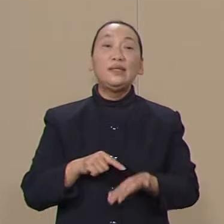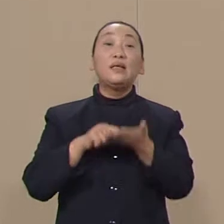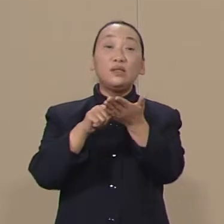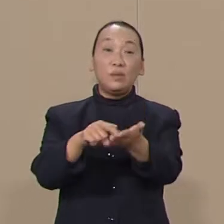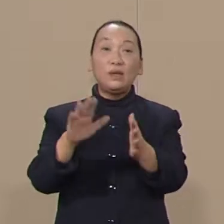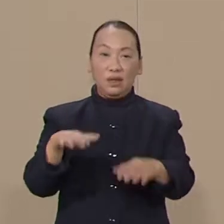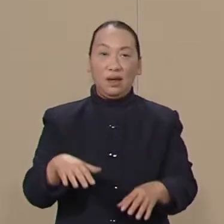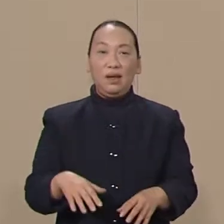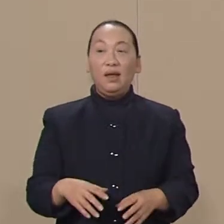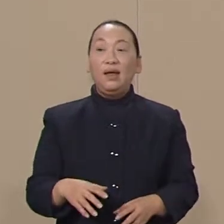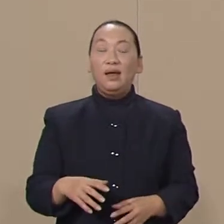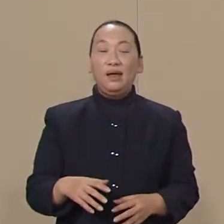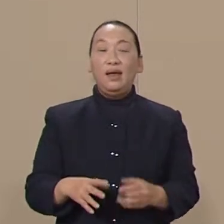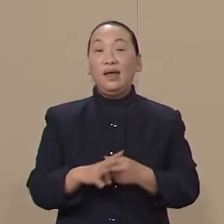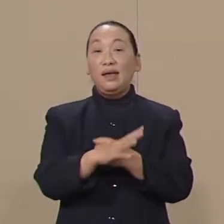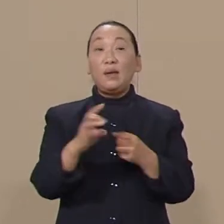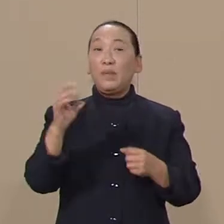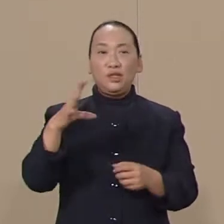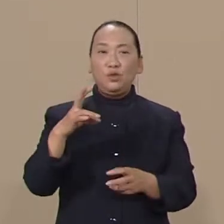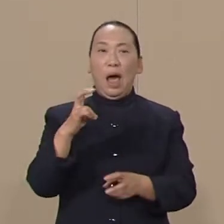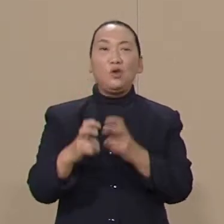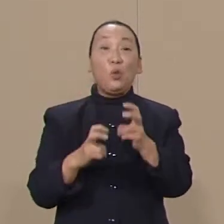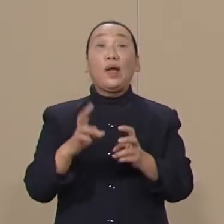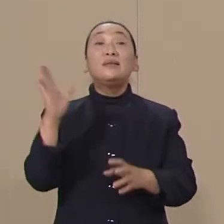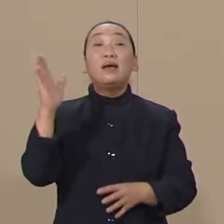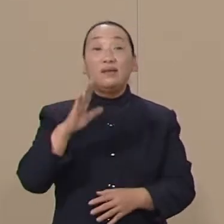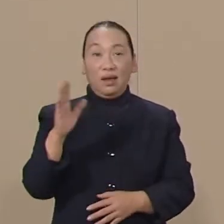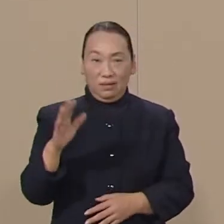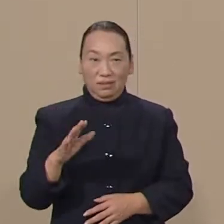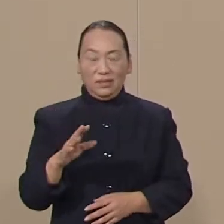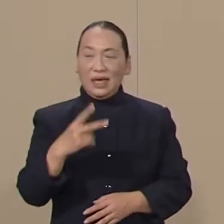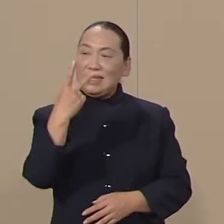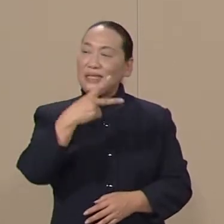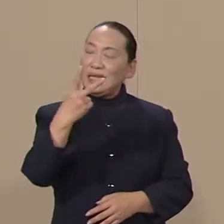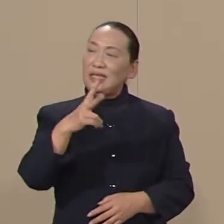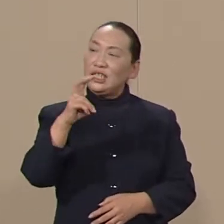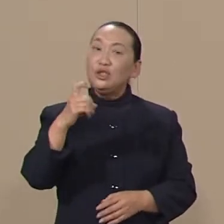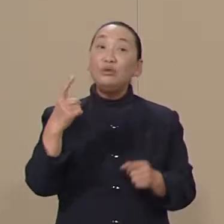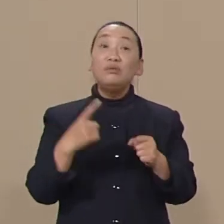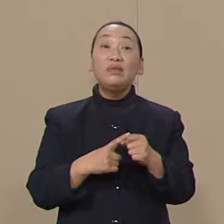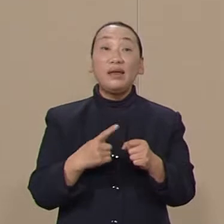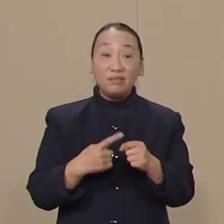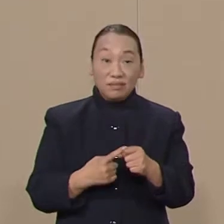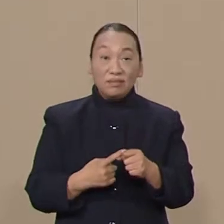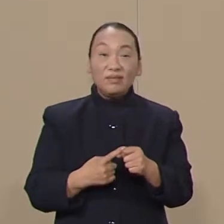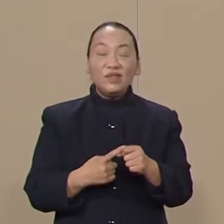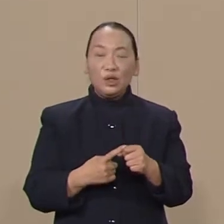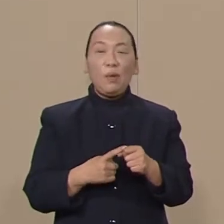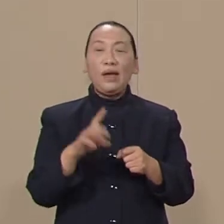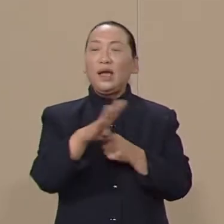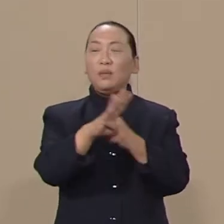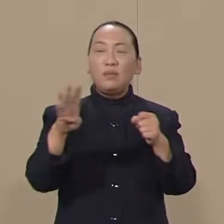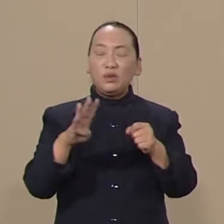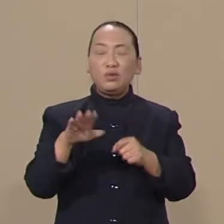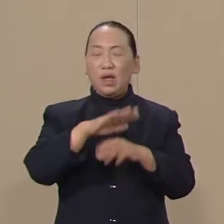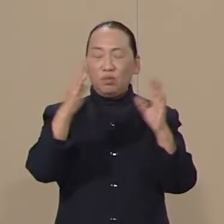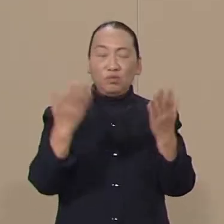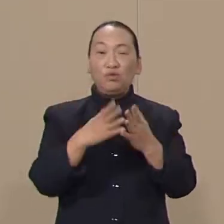でも2020年に脱原発を実現する これは廃炉法つくって 廃炉ビジネスもきっちりやって